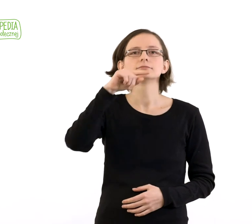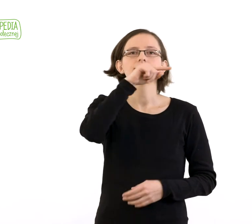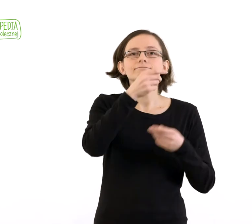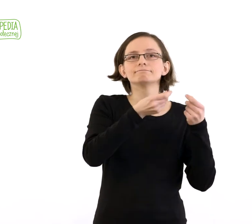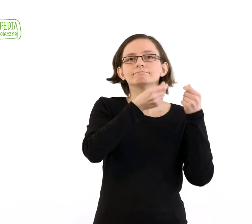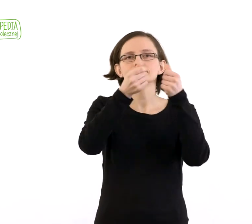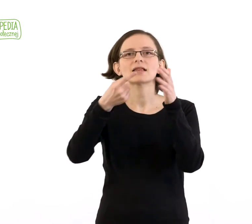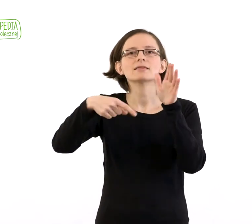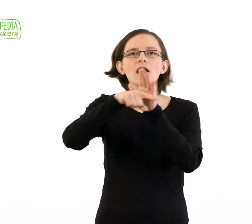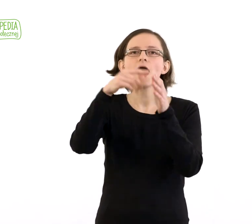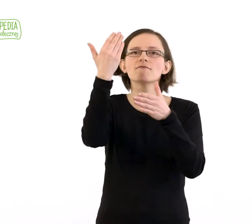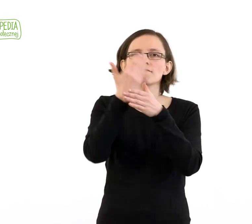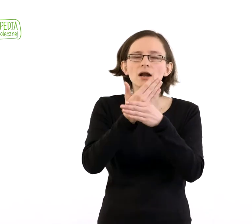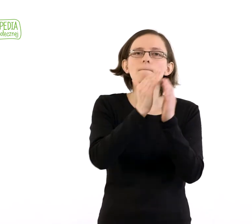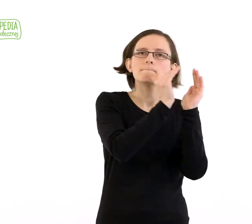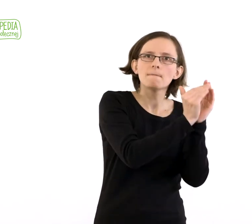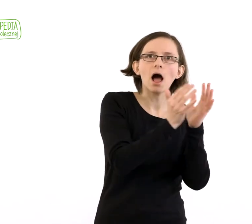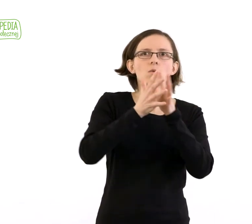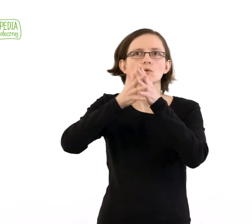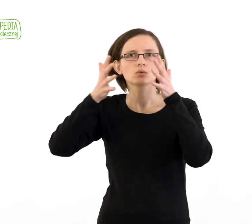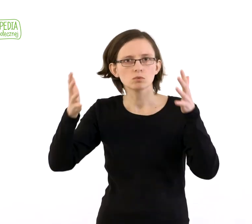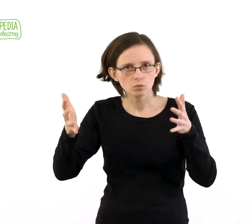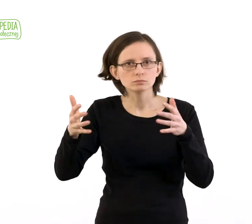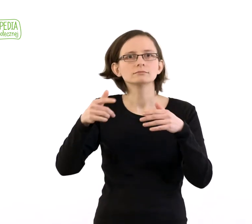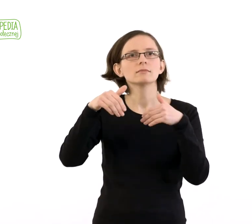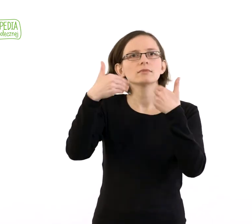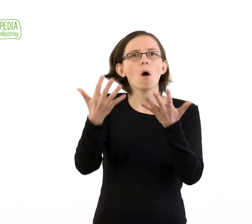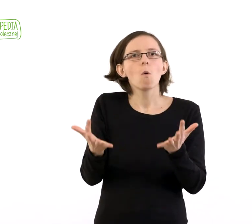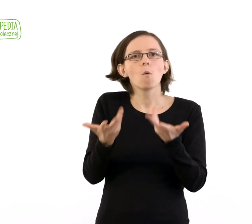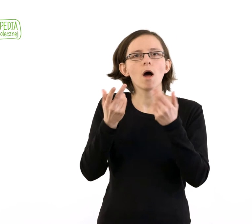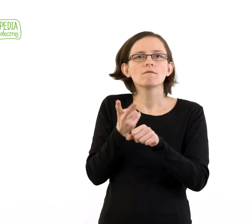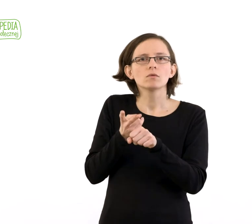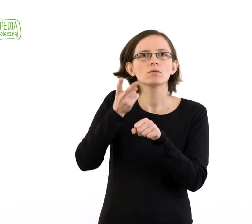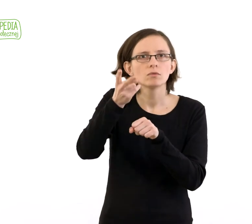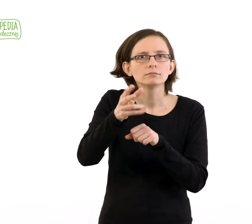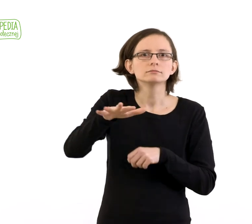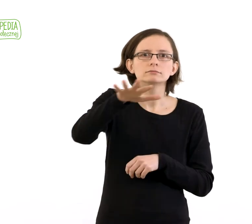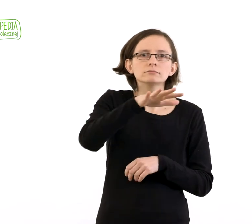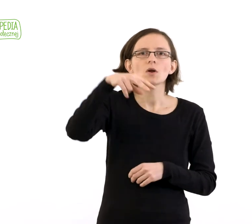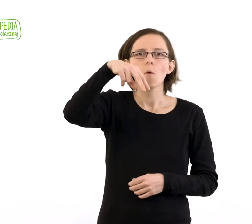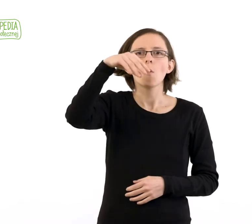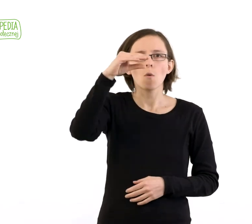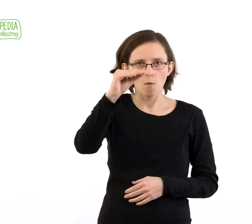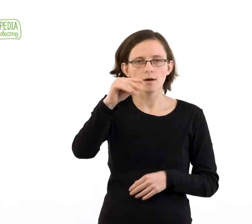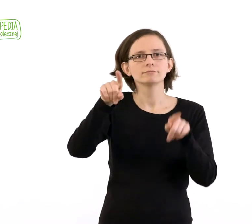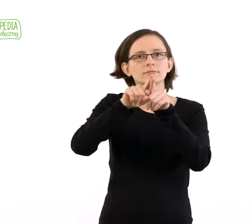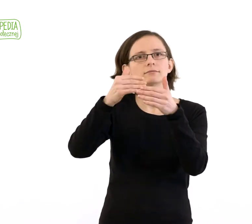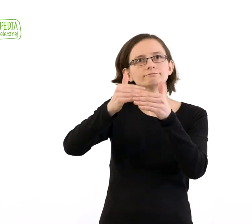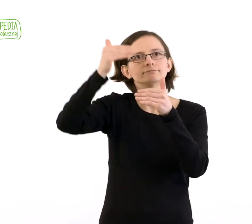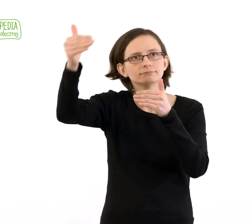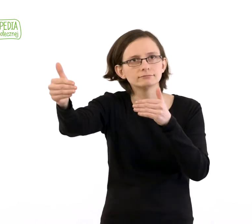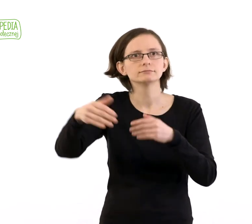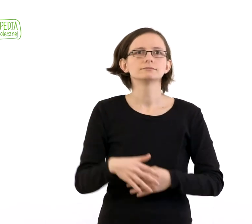dostęp do rynków na terenie UE i poza nią dla małych i średnich firm.